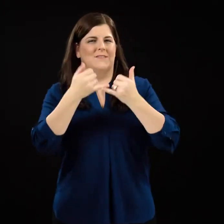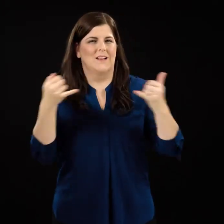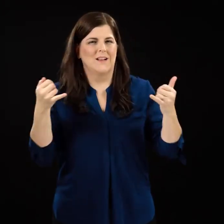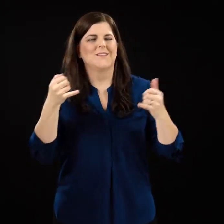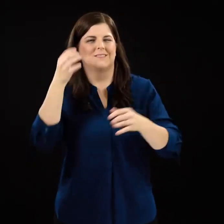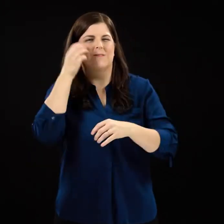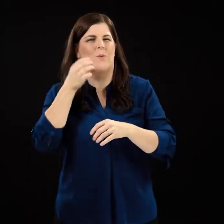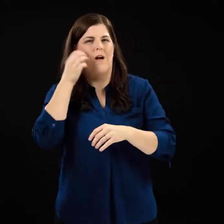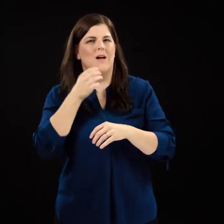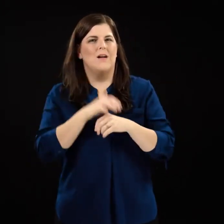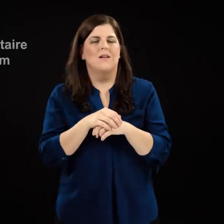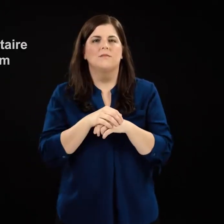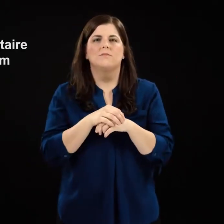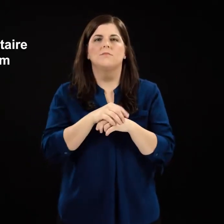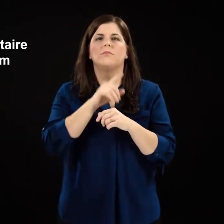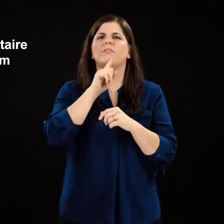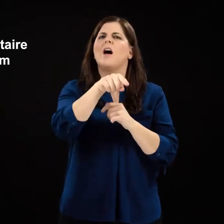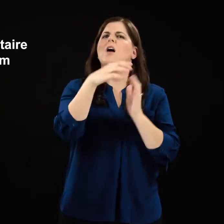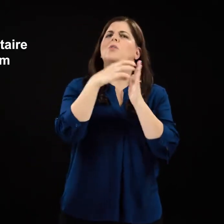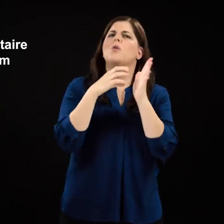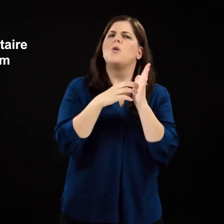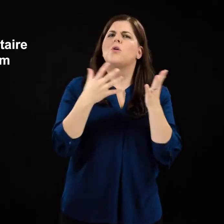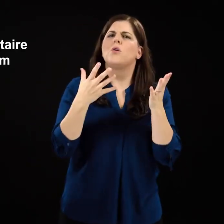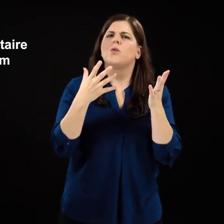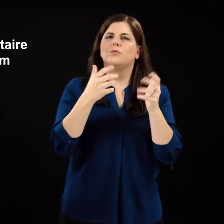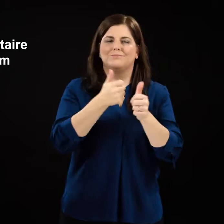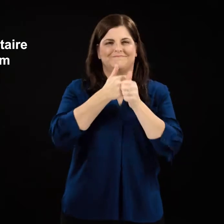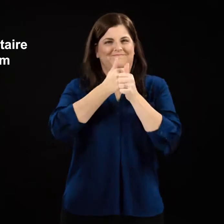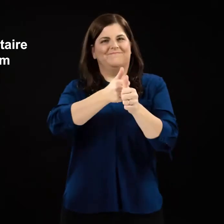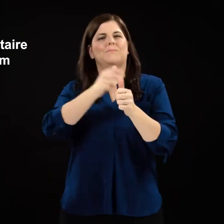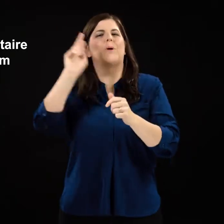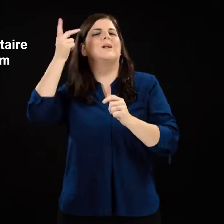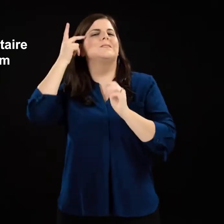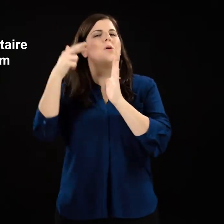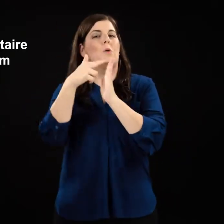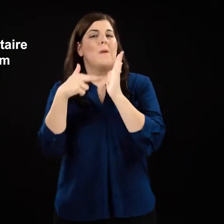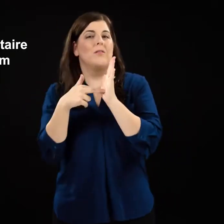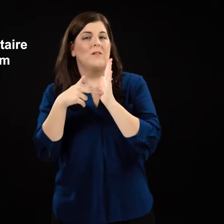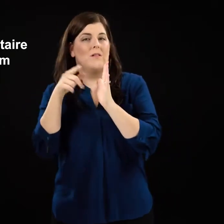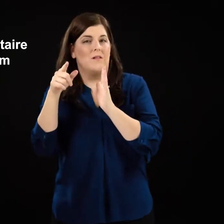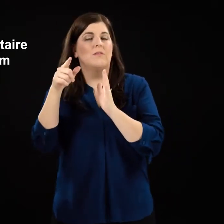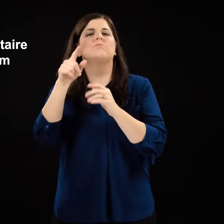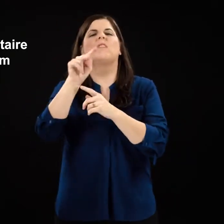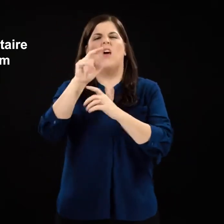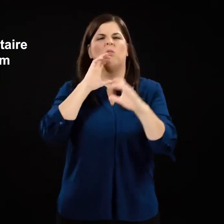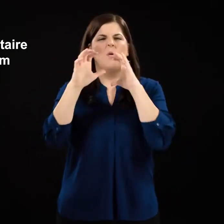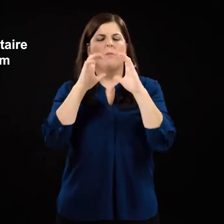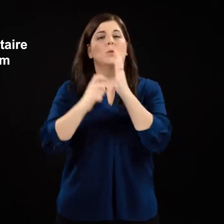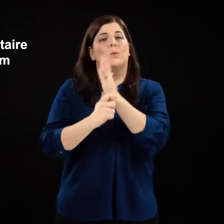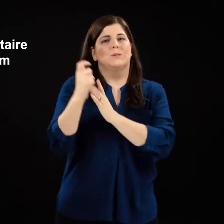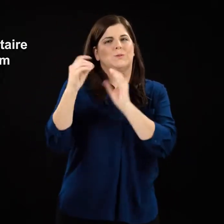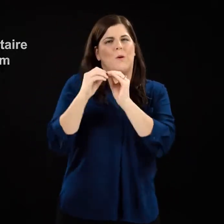Le Code est fondé sur la Politique réglementaire de télécom 2017-200.